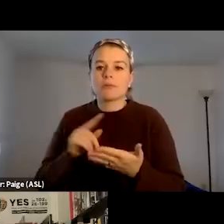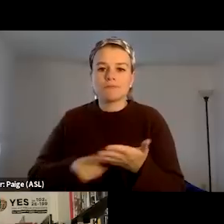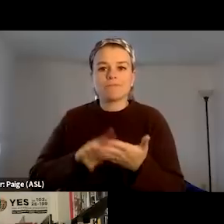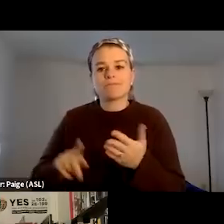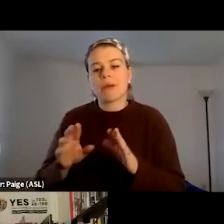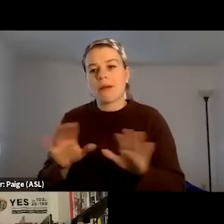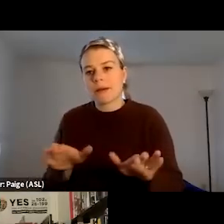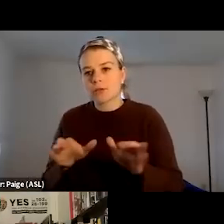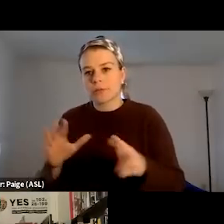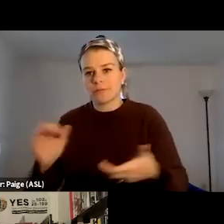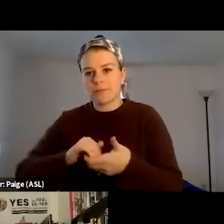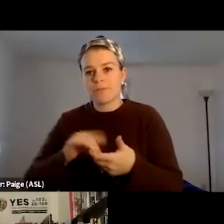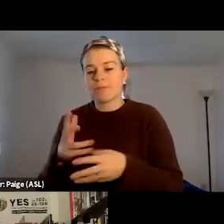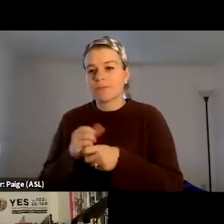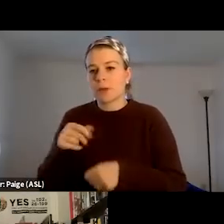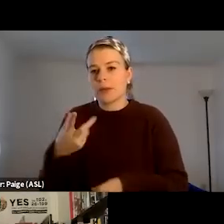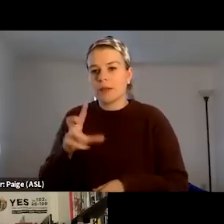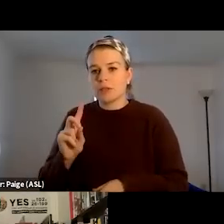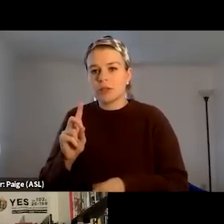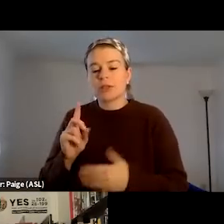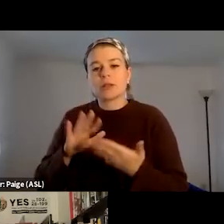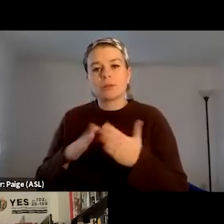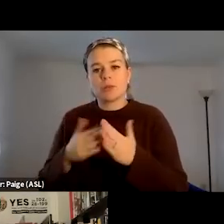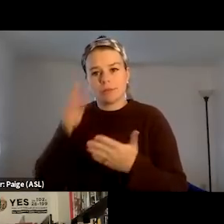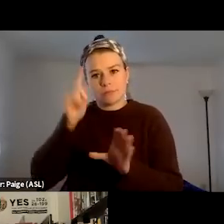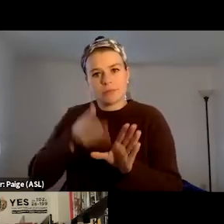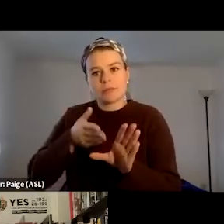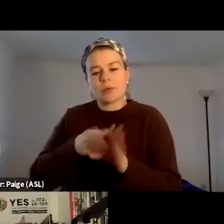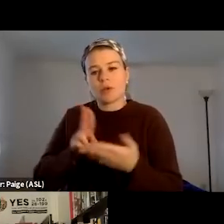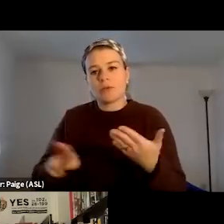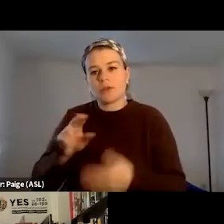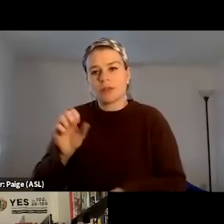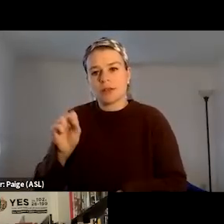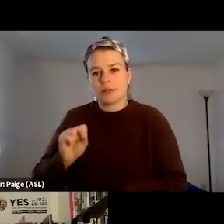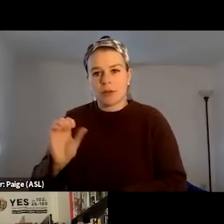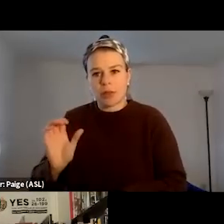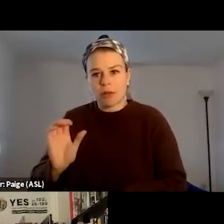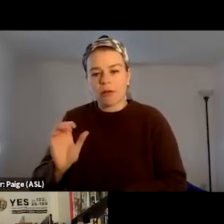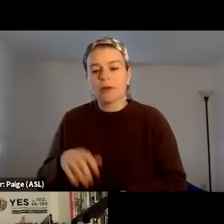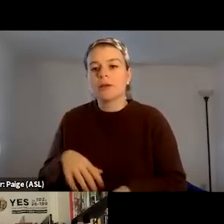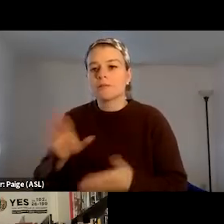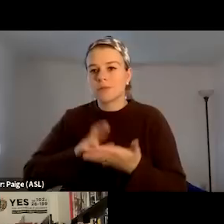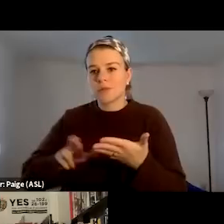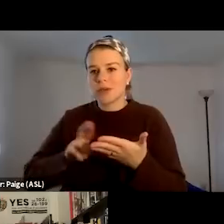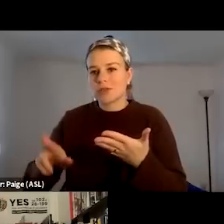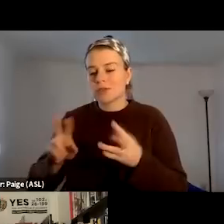Recibió su doctorado en psicología comunitaria clínica de la Universidad de Carolina del Sur. Su investigación examina la inclusión comunitaria